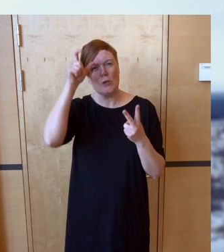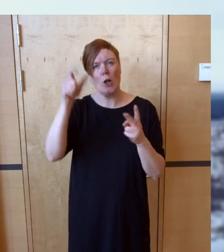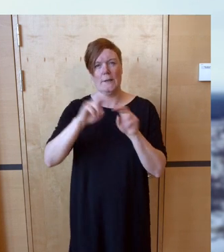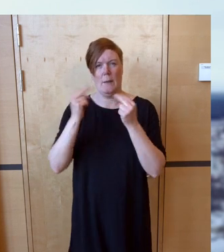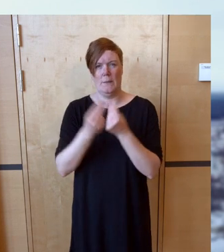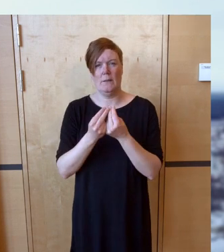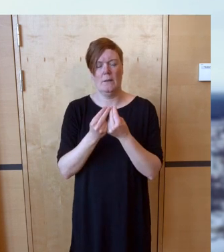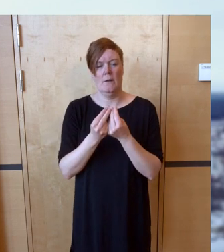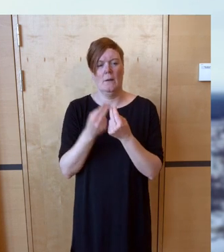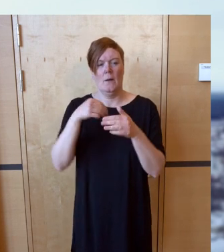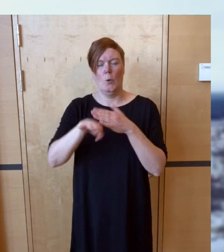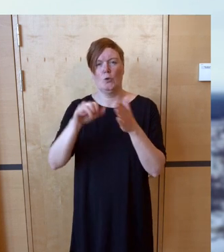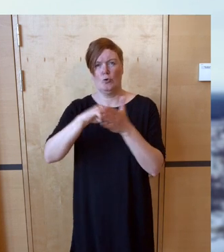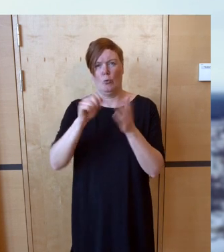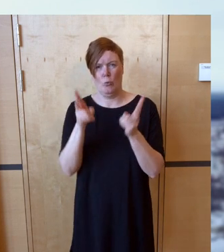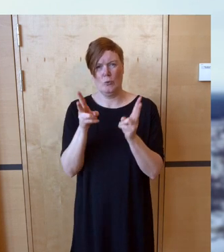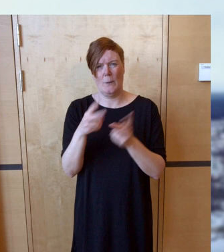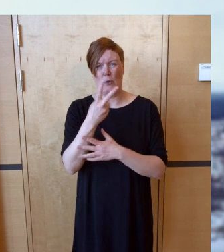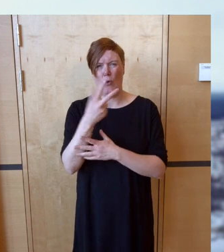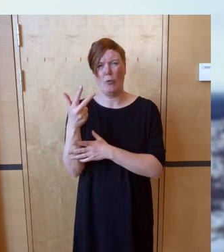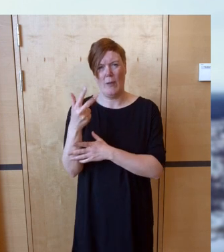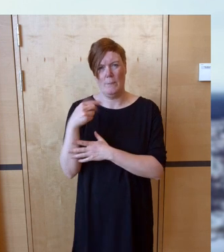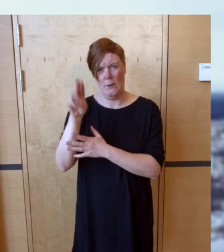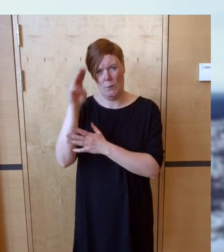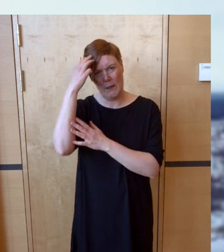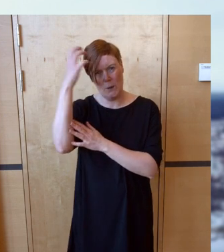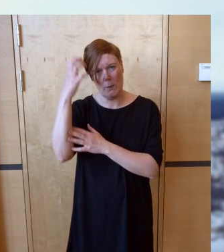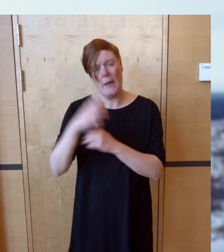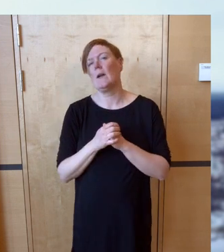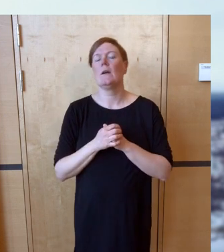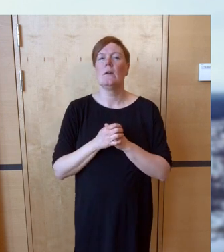Det här är ju ekonomiska konsekvenser i som har koppling till